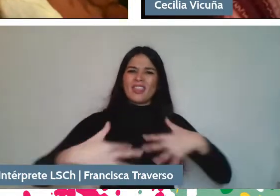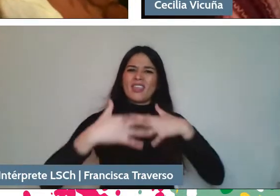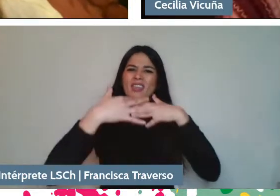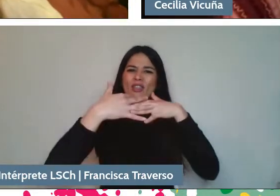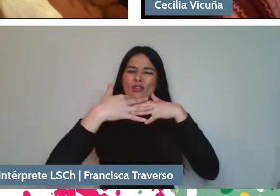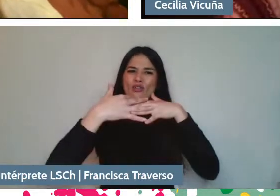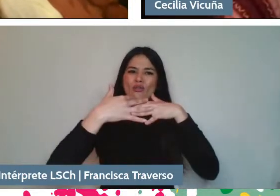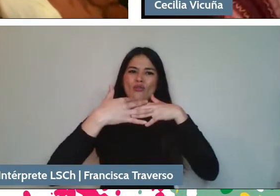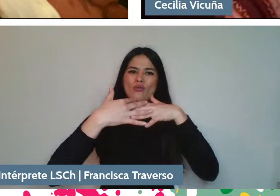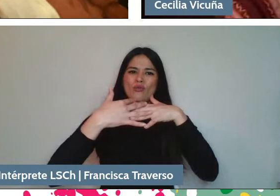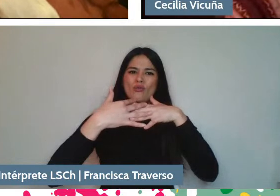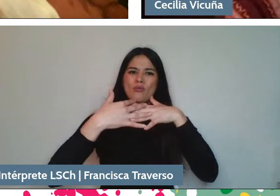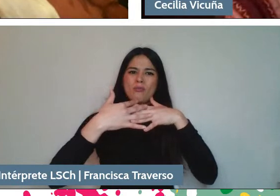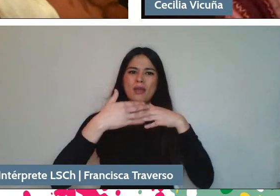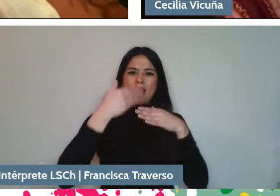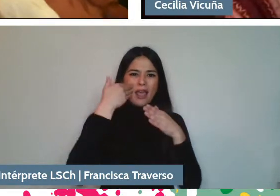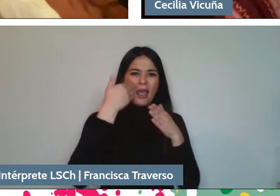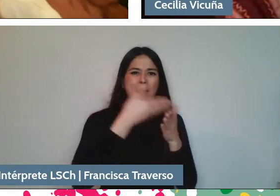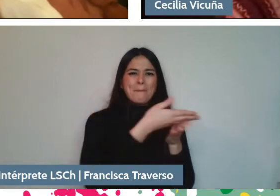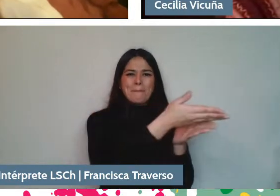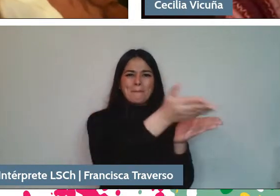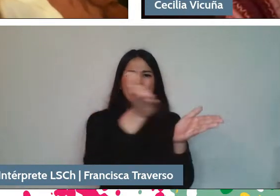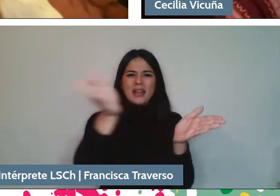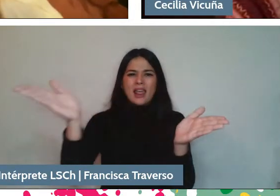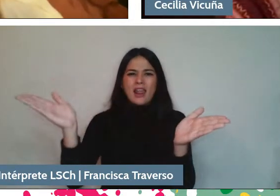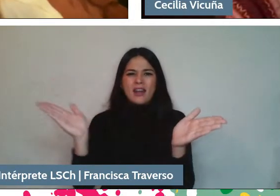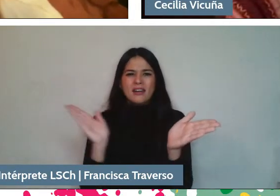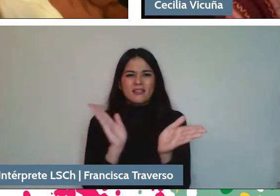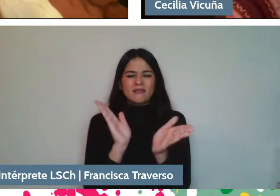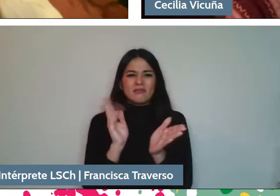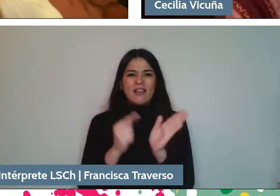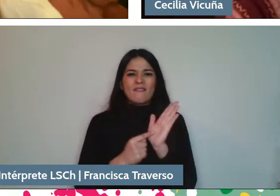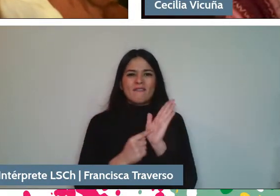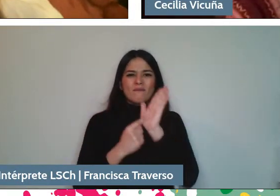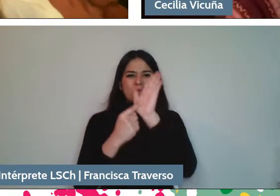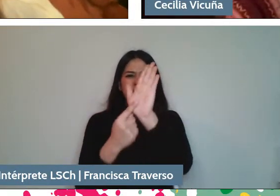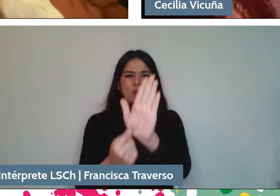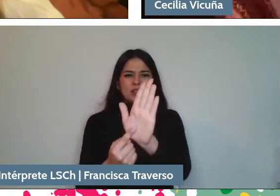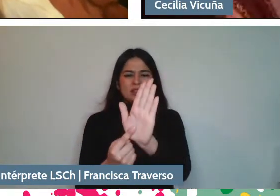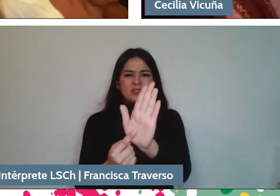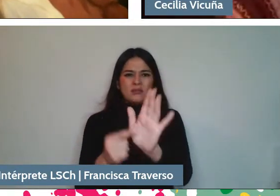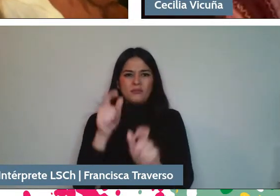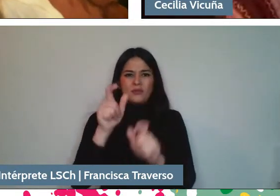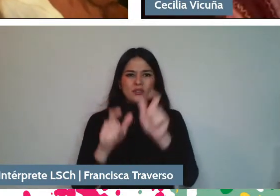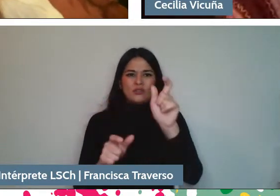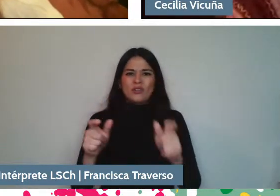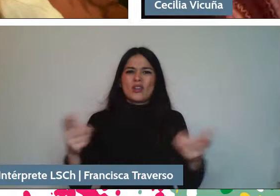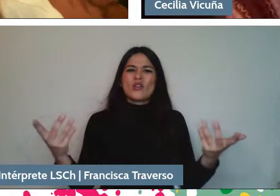para poder ampliar la visibilidad en el fondo de los artistas? ¿Cómo se construyen estas redes colaborativas?